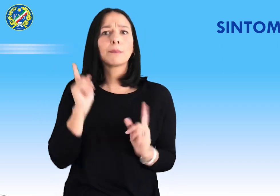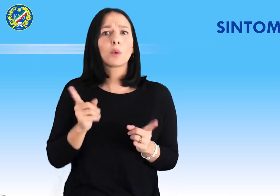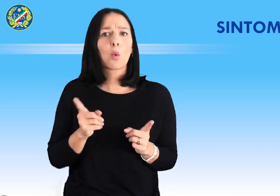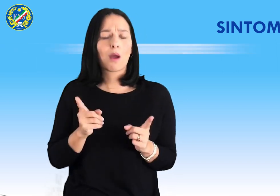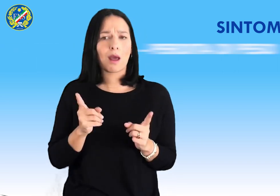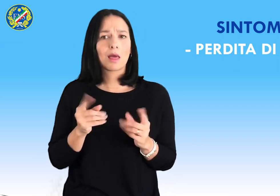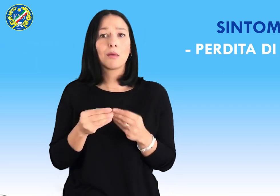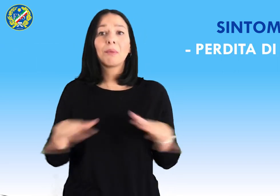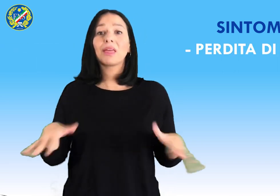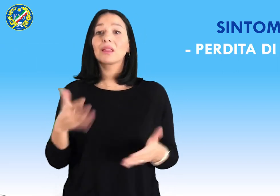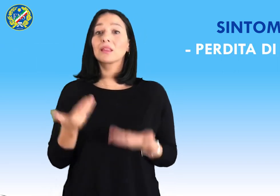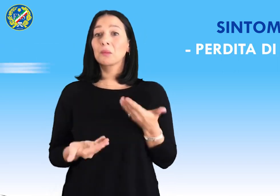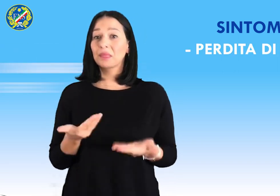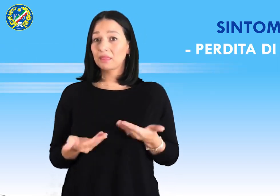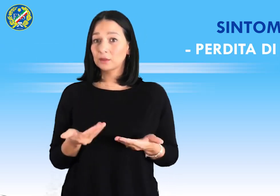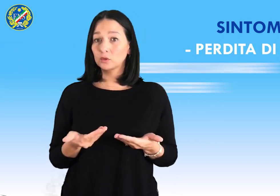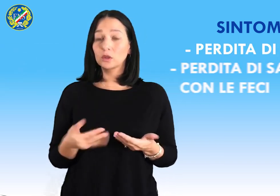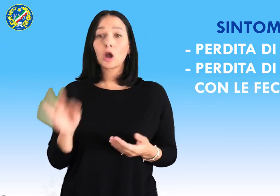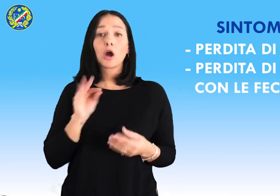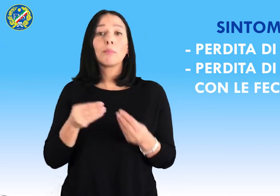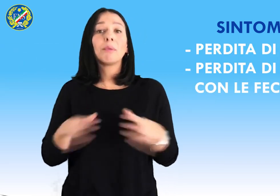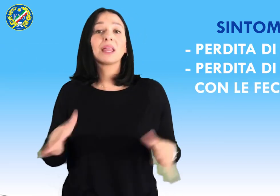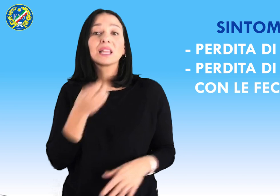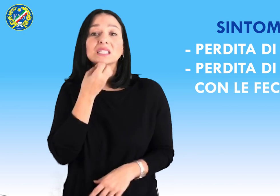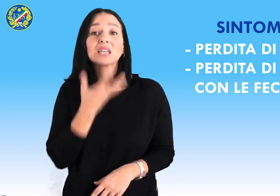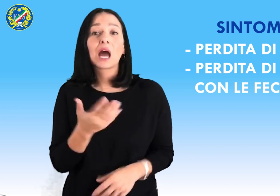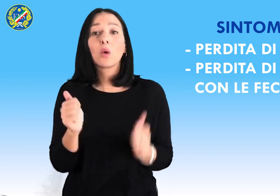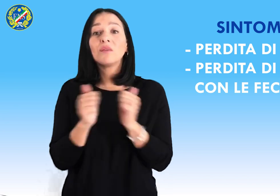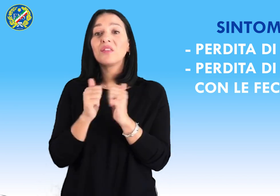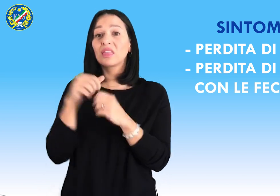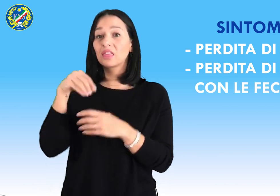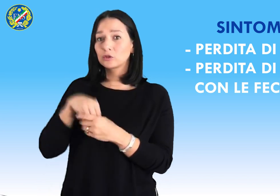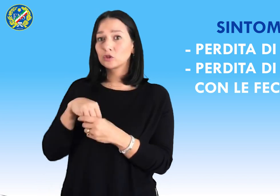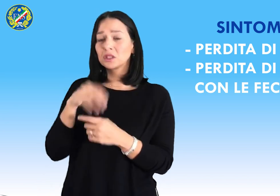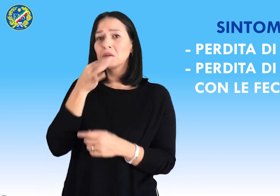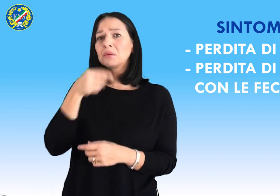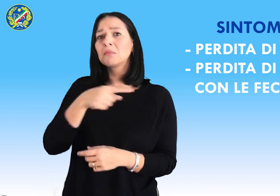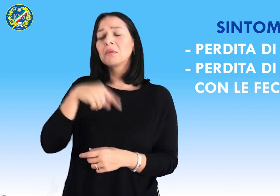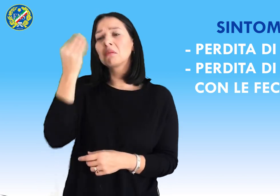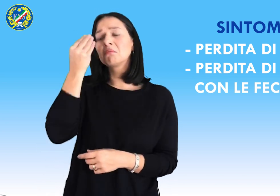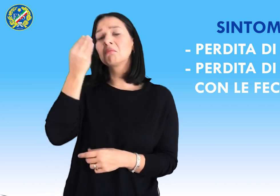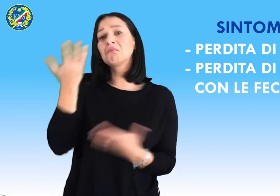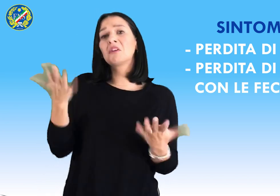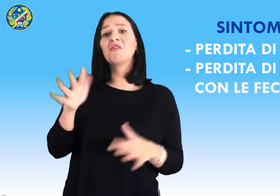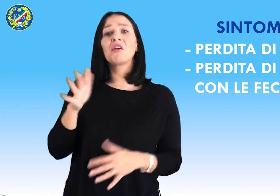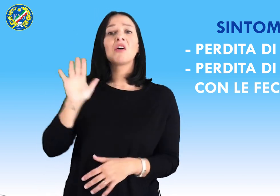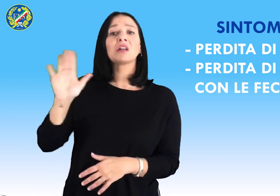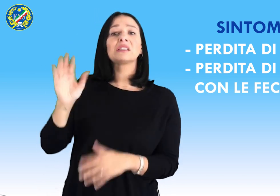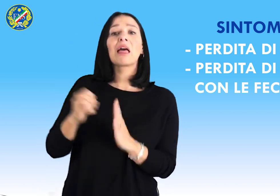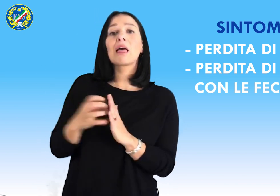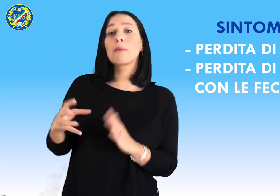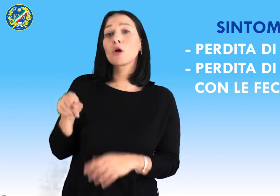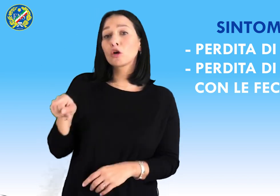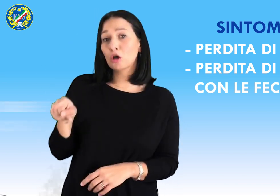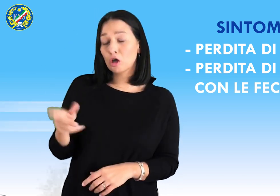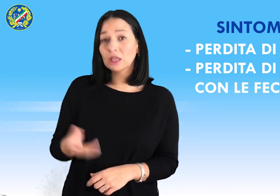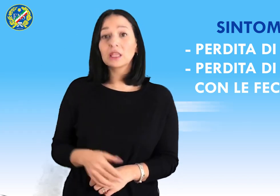che possono riguardare la perdita di peso o le perdite di sangue con le feci, in alcuni casi sottovalutate per la presenza di emorroidi,